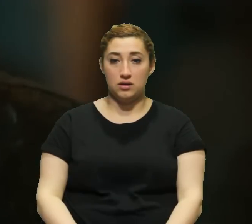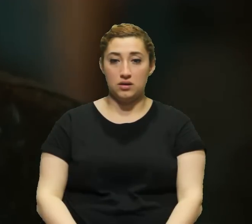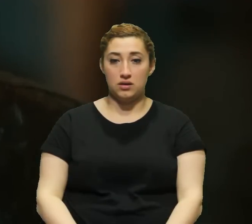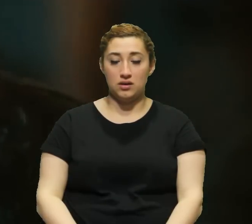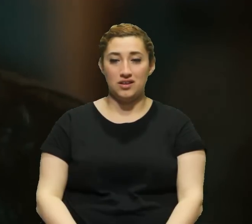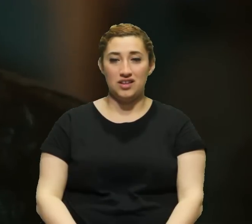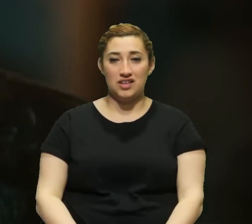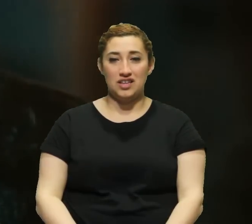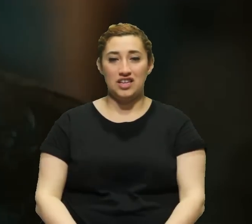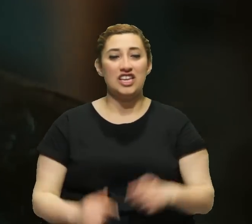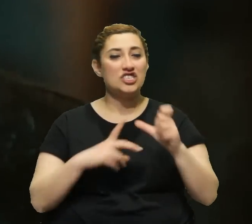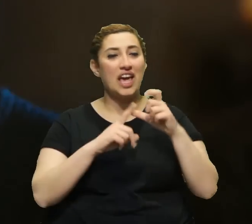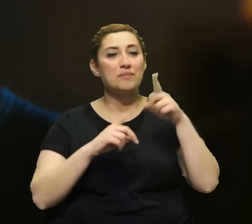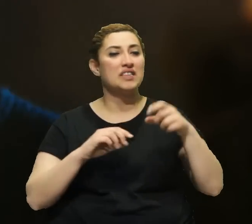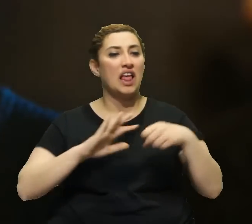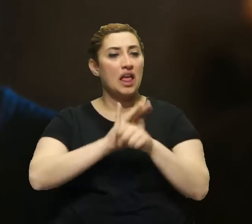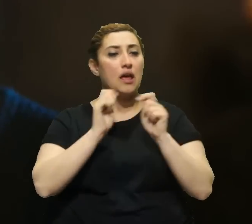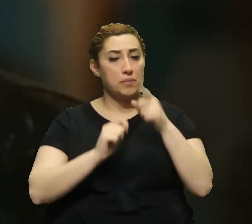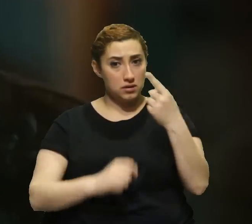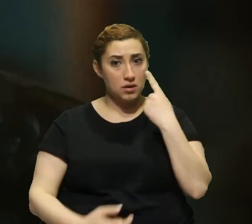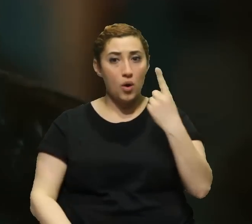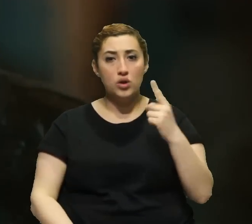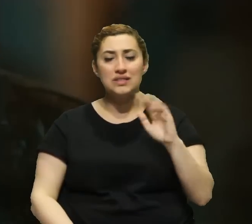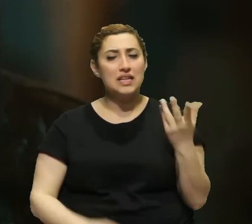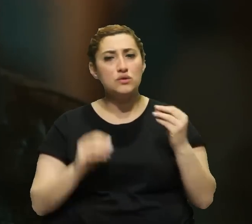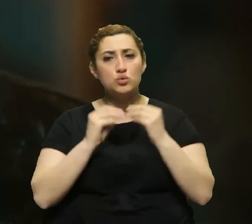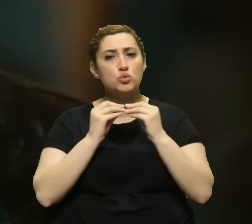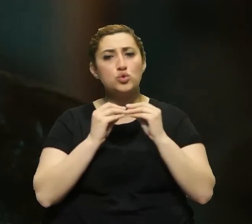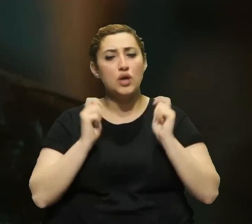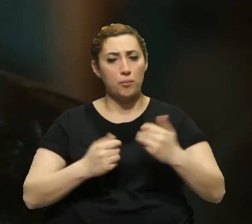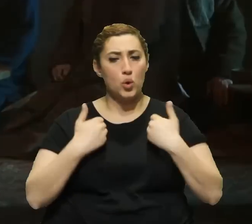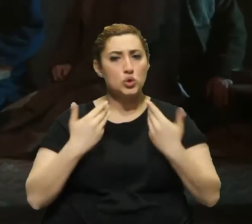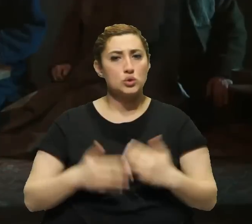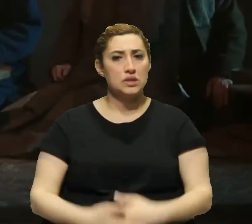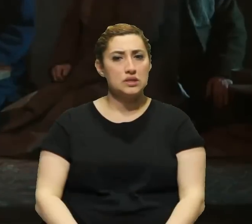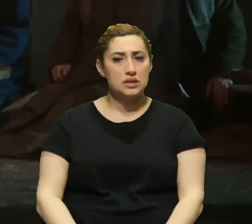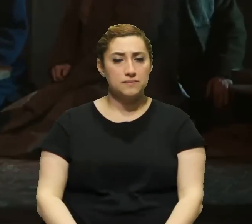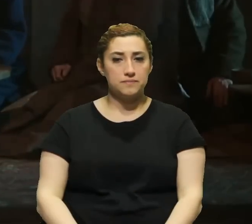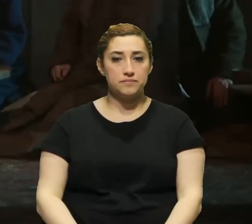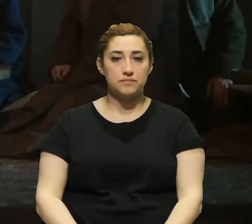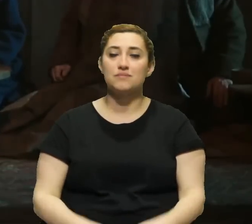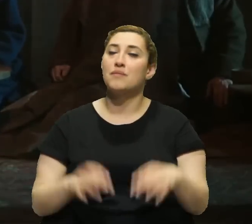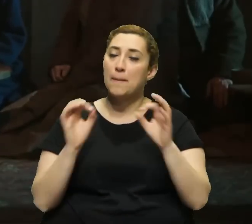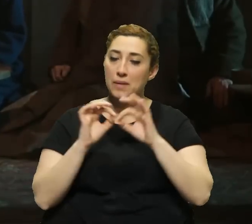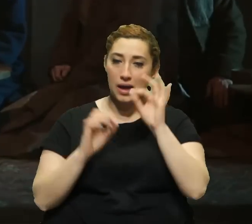Şeyh'imize ettiğini siz gördünüz Kasım Efendi. Daha ne kabahati ararız ki kendimizde? Bayram Ağa...